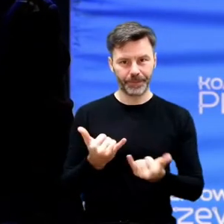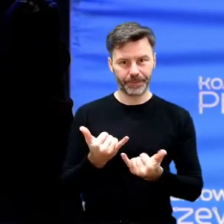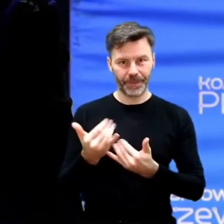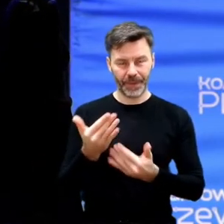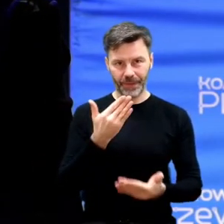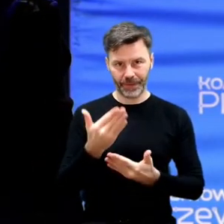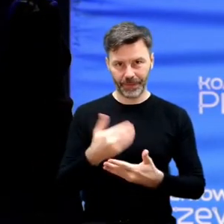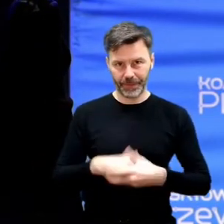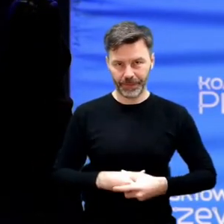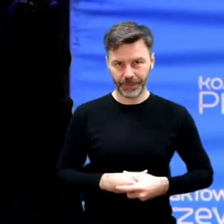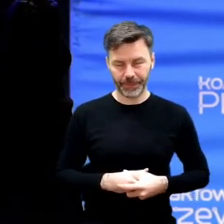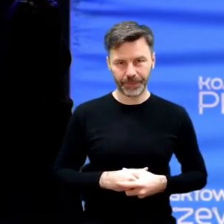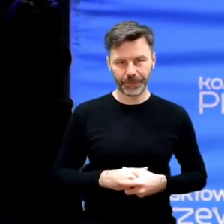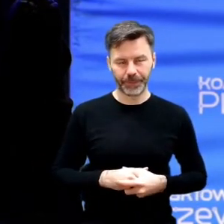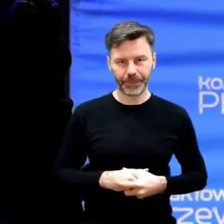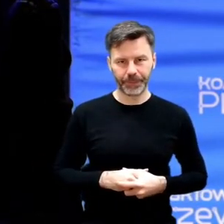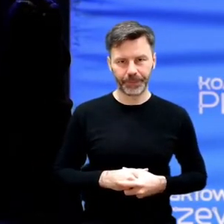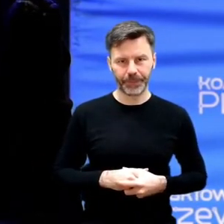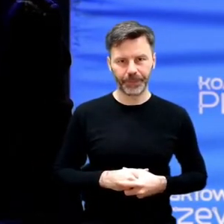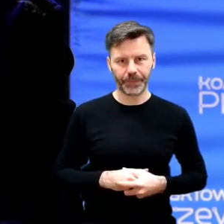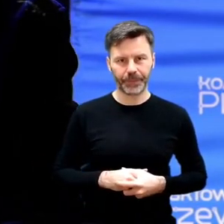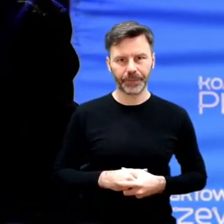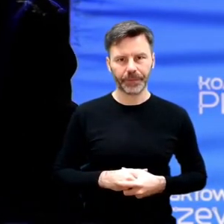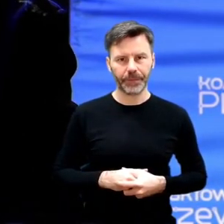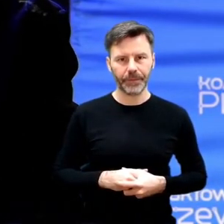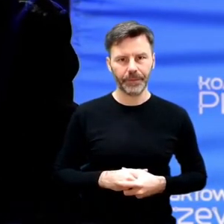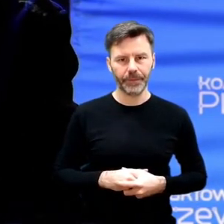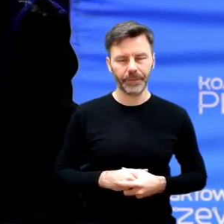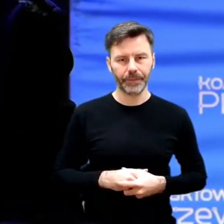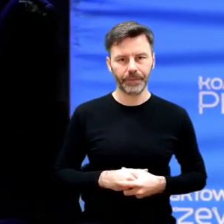właśnie obserwując tą codzienną praktykę działania.